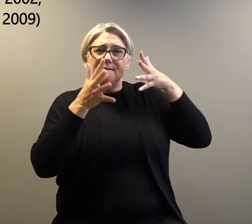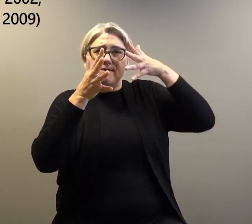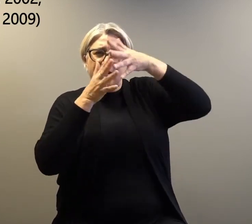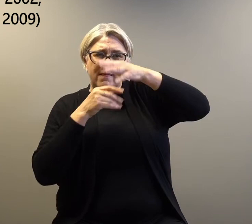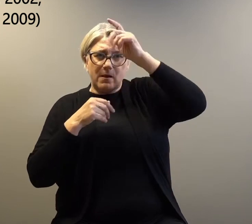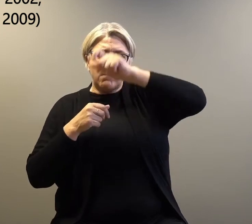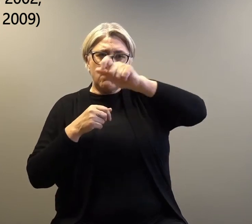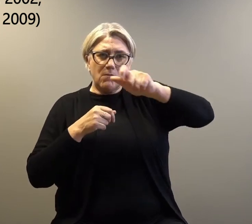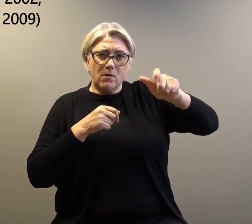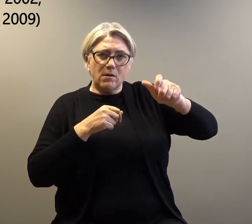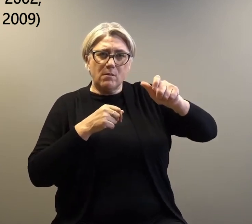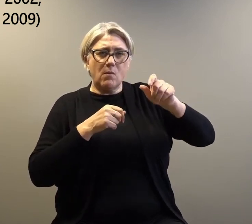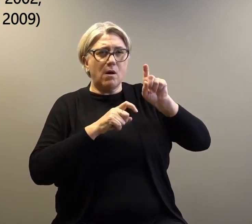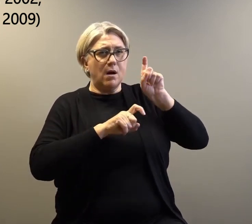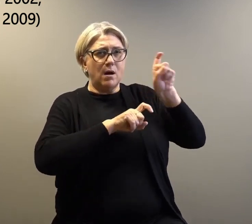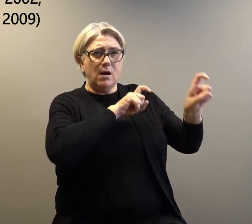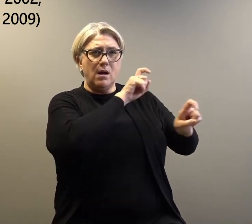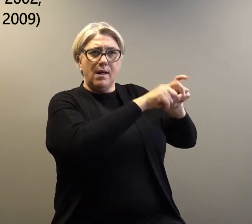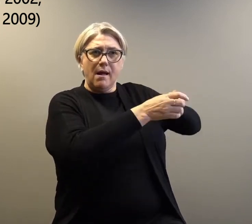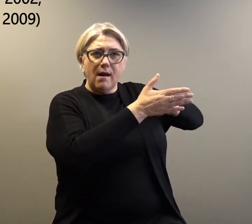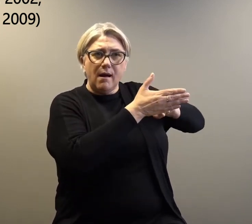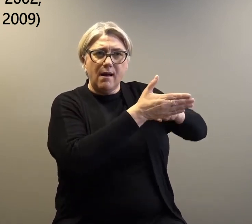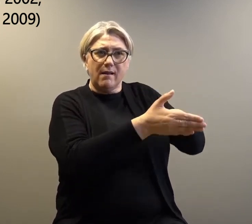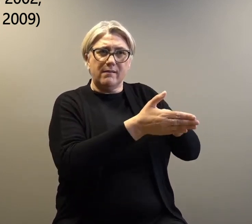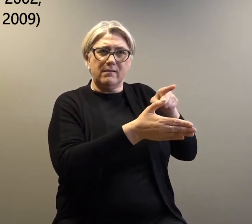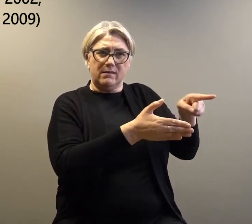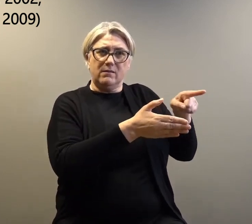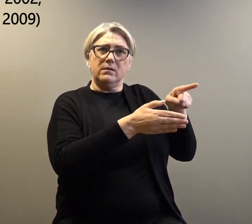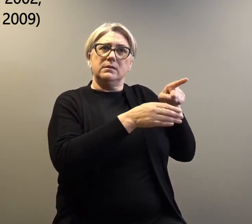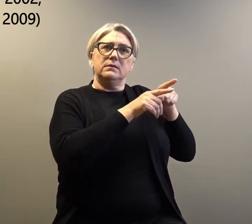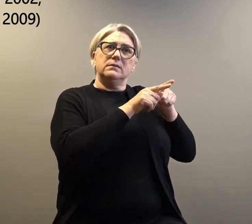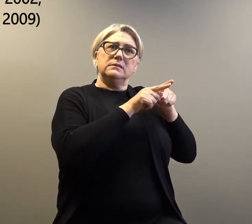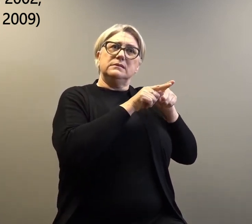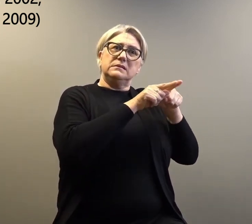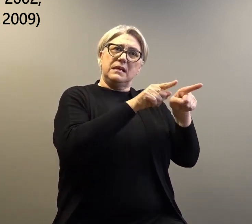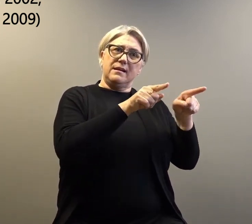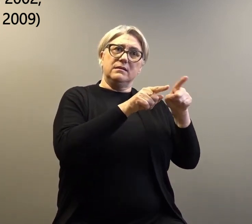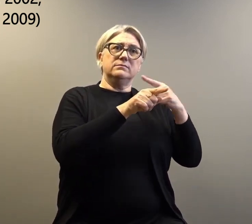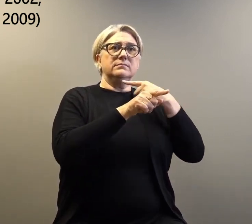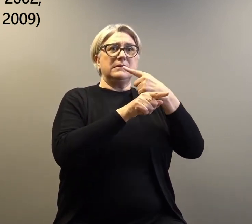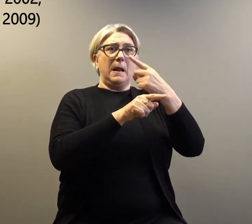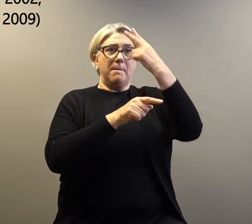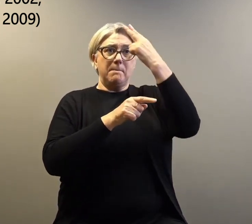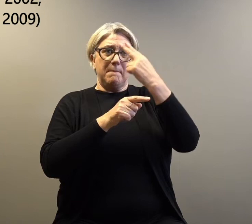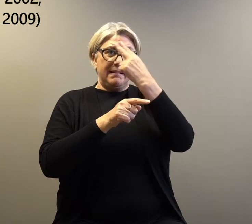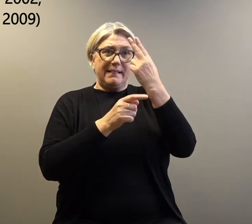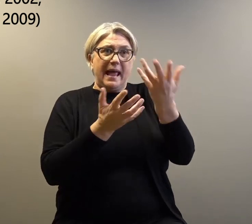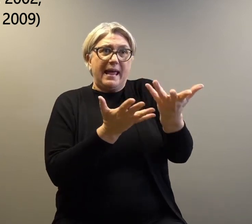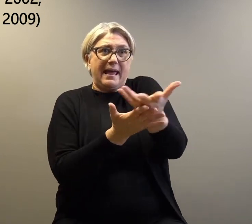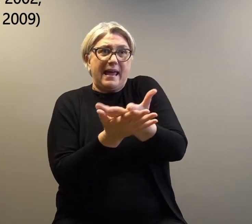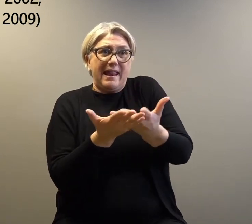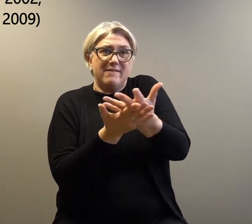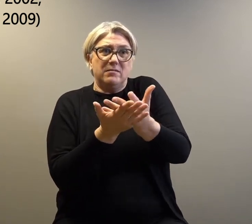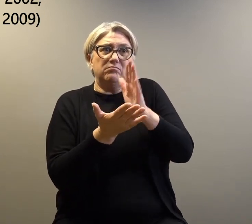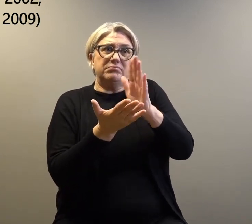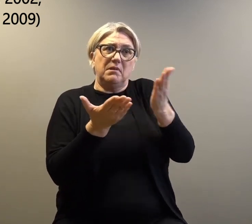gagnrýnt harðlega af fræðimönnum sem hafa sýnt fram á hvernig menntakerfið hefur